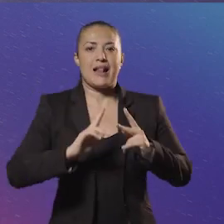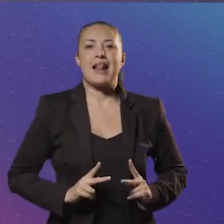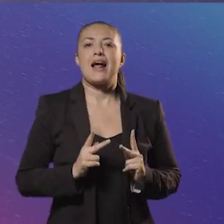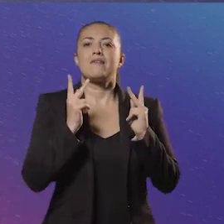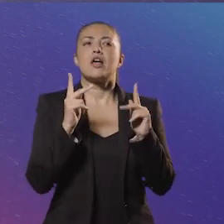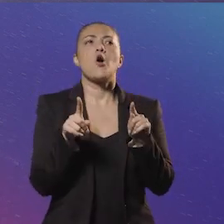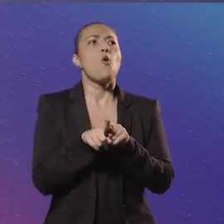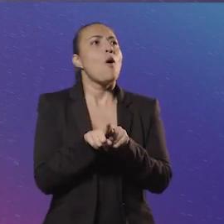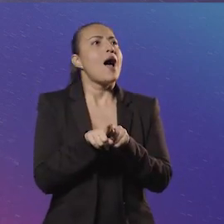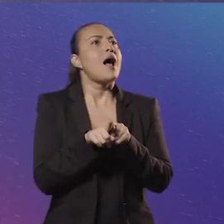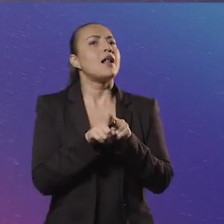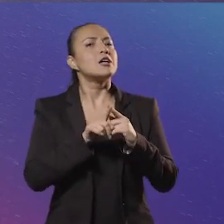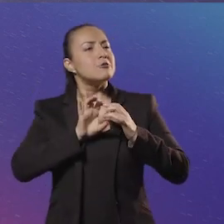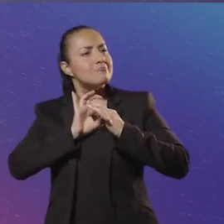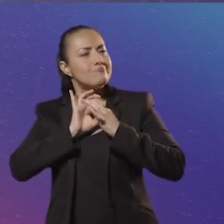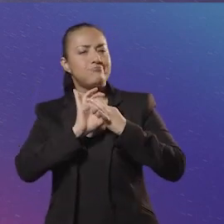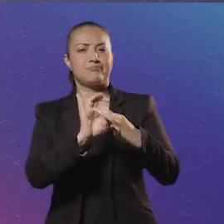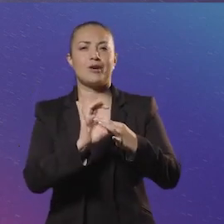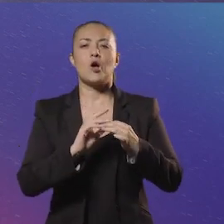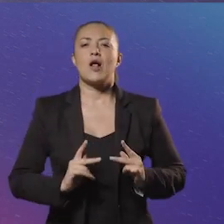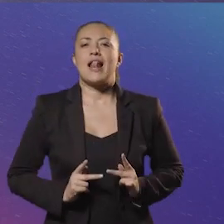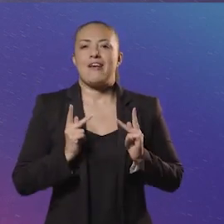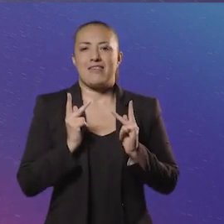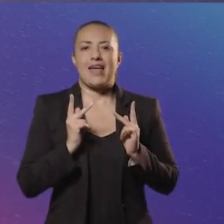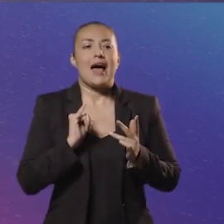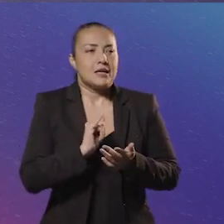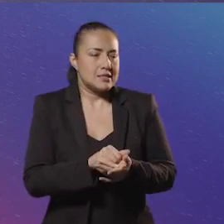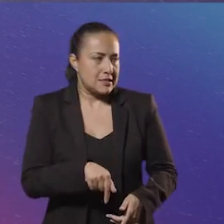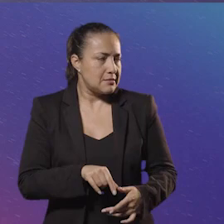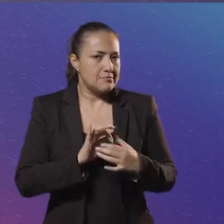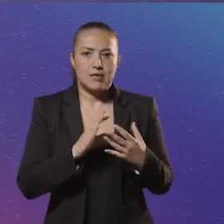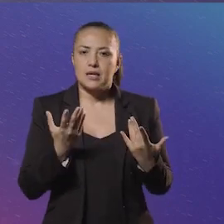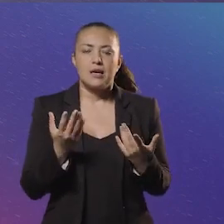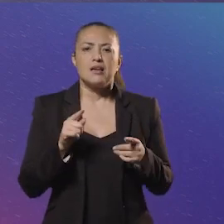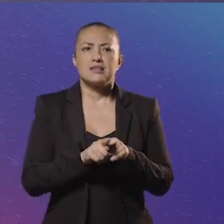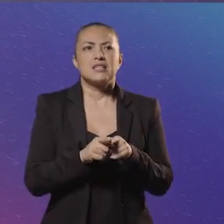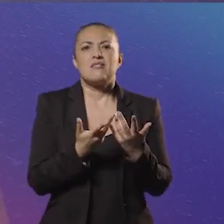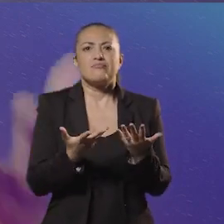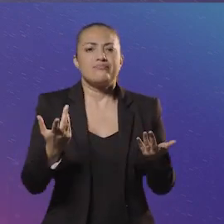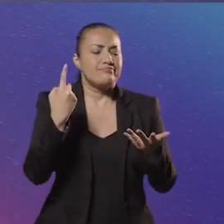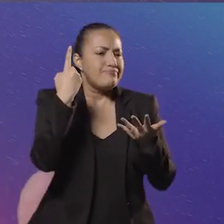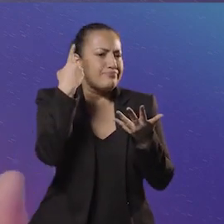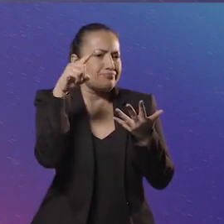es estar íntimamente conectada con la vida y esto pasa por un sinfín de lugares,